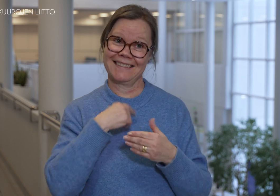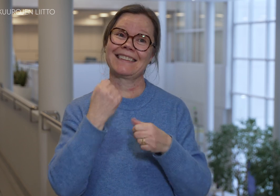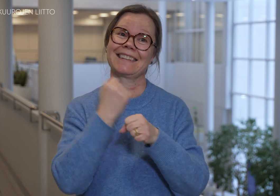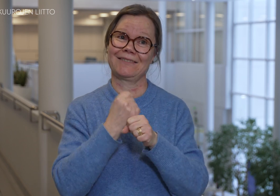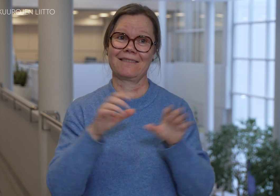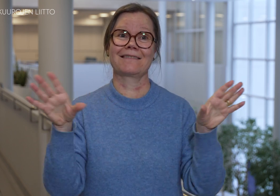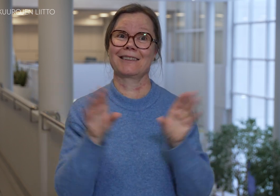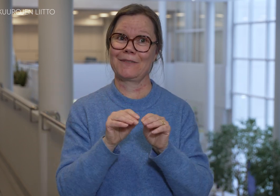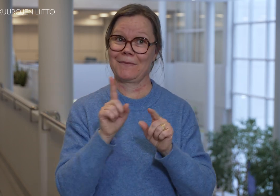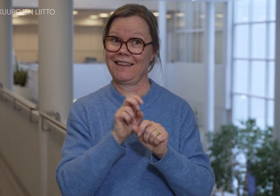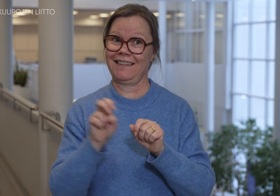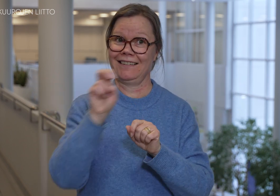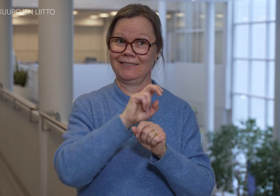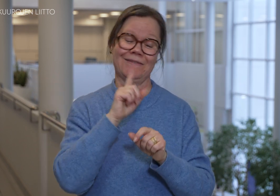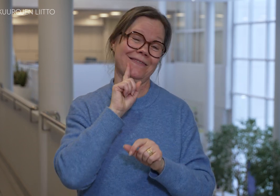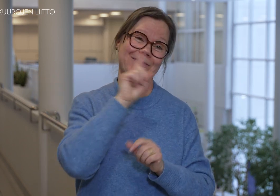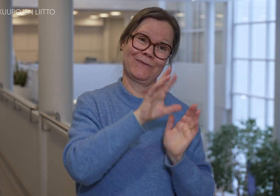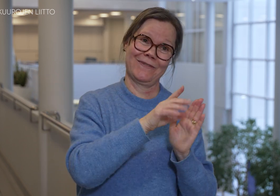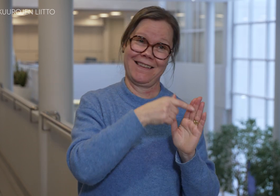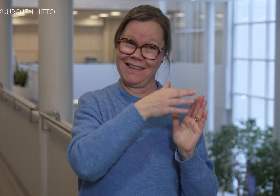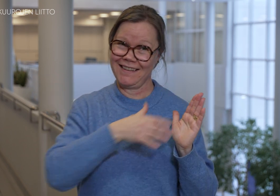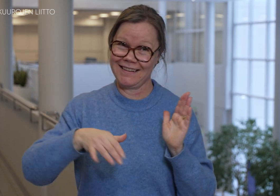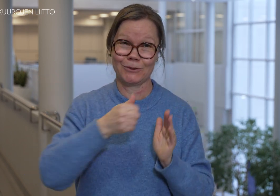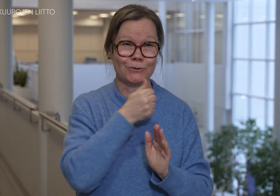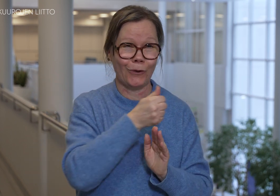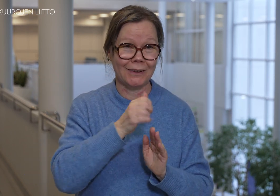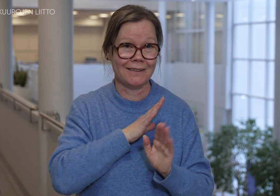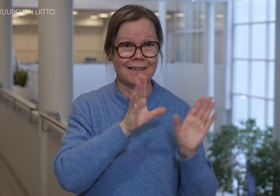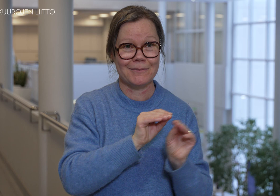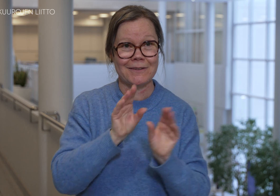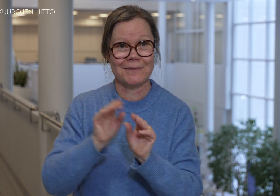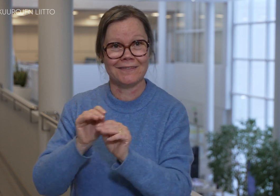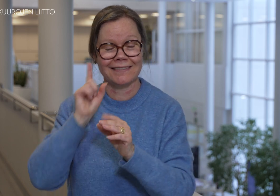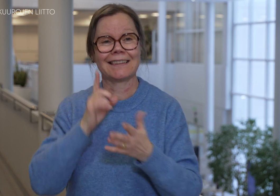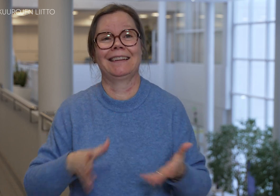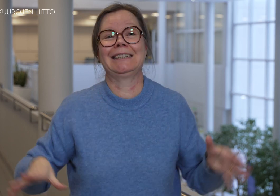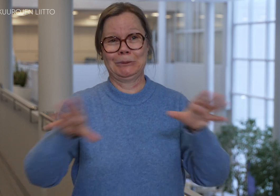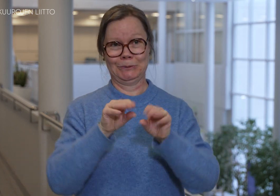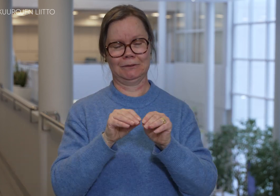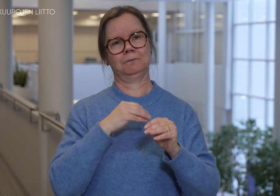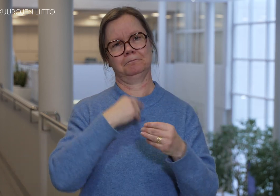Teemme nyt raporttia hyvinvointialuekiertueesta. Joka kiertuepäivästä on oma raportti, mutta ne vedetään nyt yhteen.